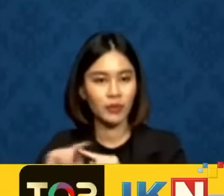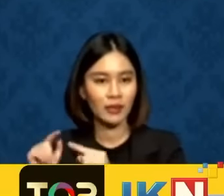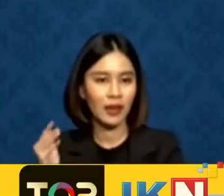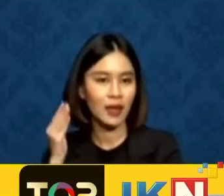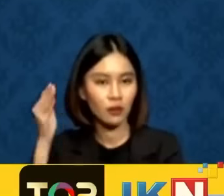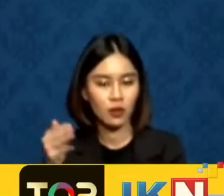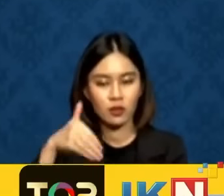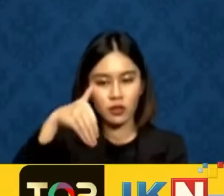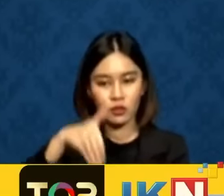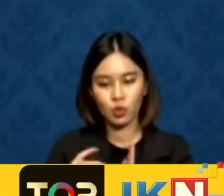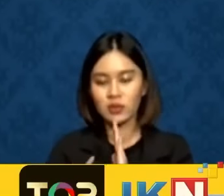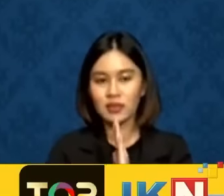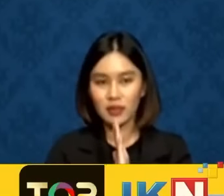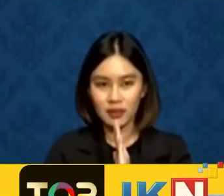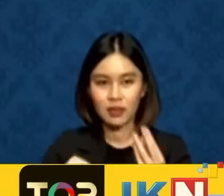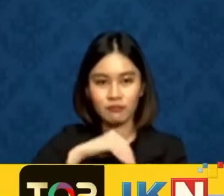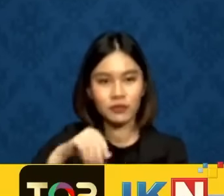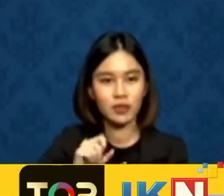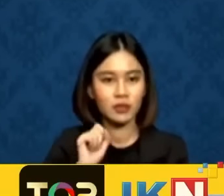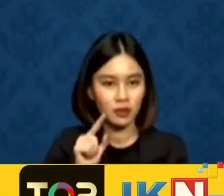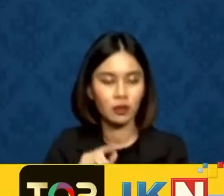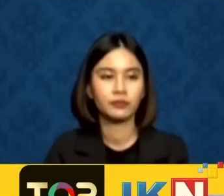ดิจิทอลและ